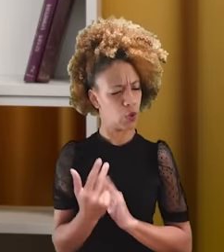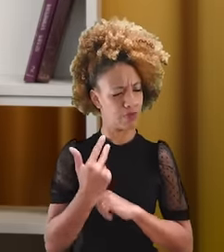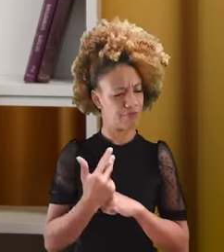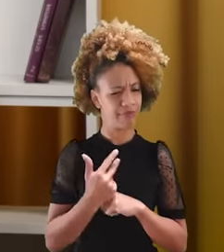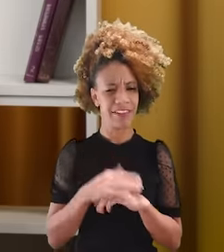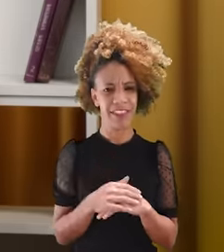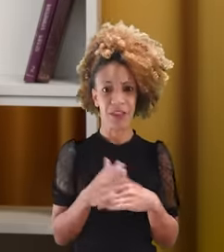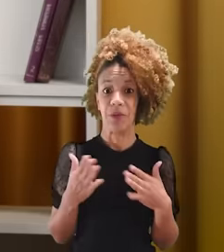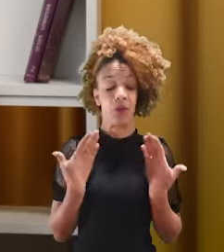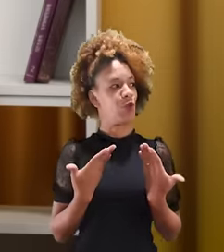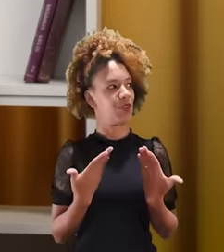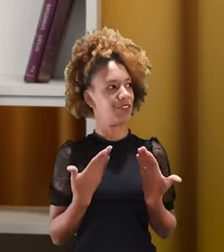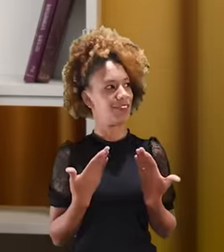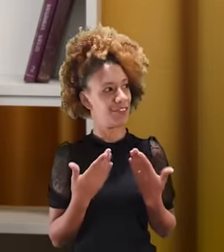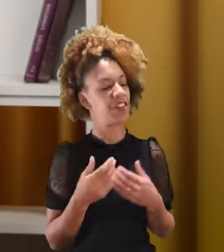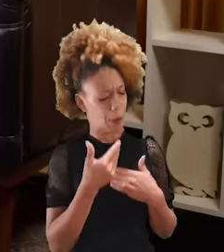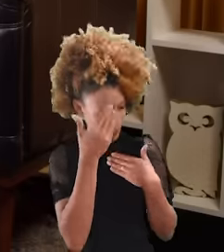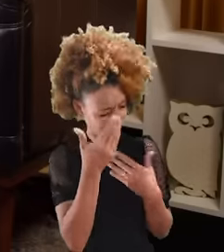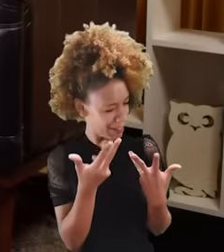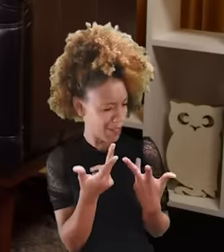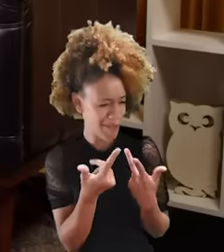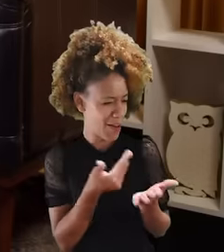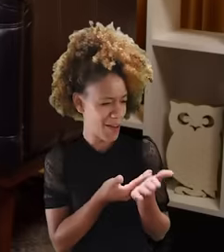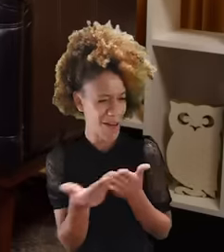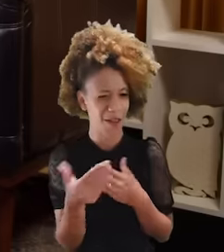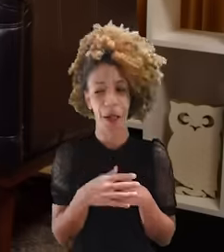e o belo suso que você tomou obrigado acho que foi a melhor abertura de todas é porque eu dei